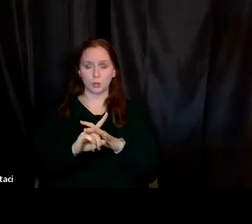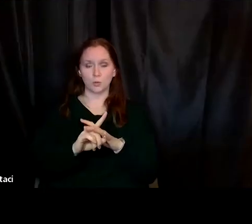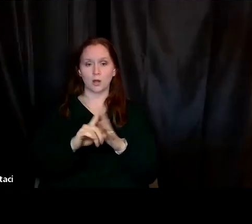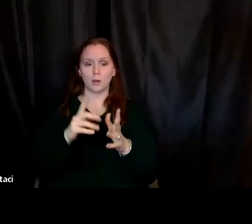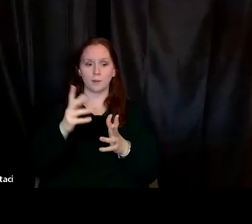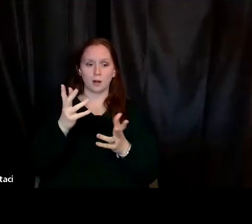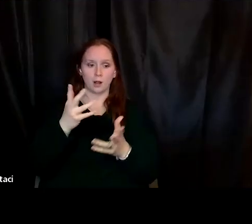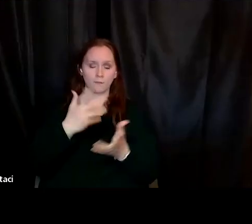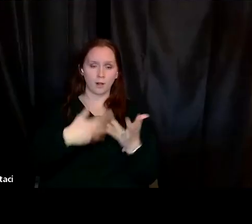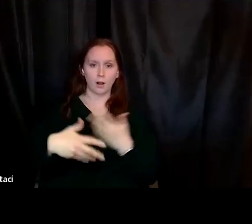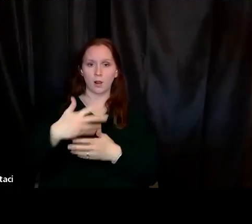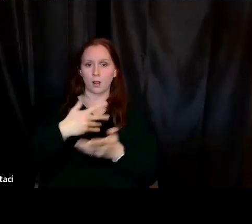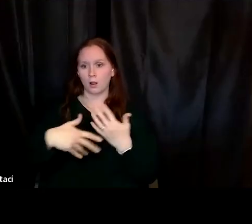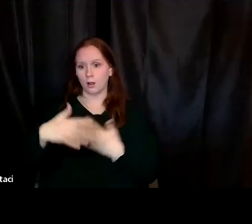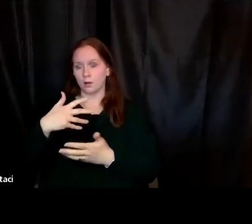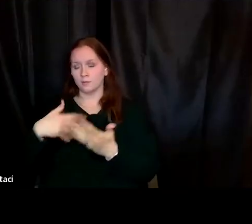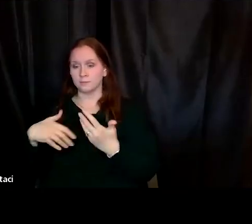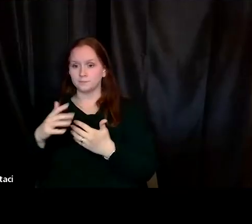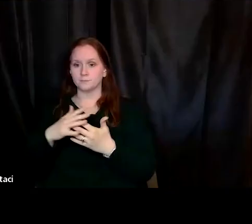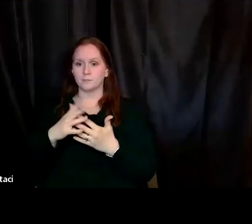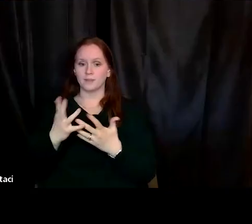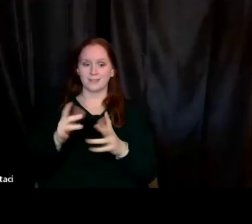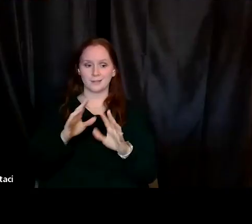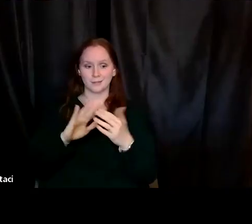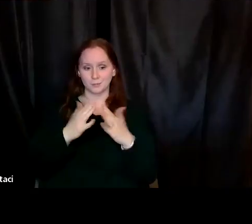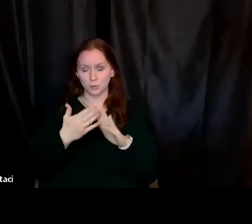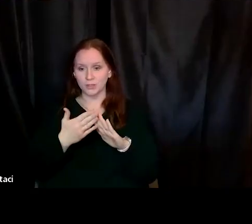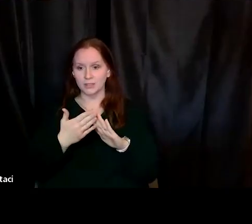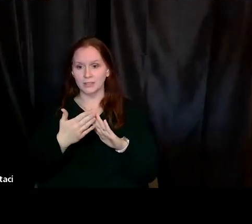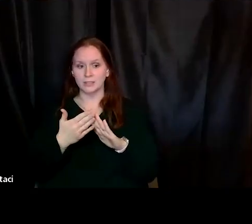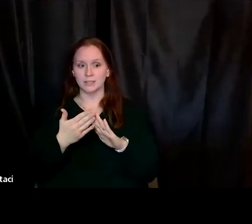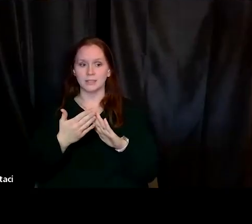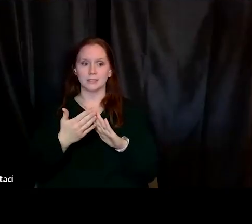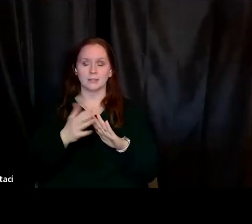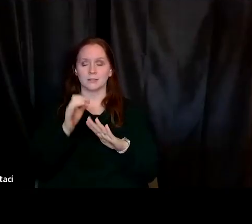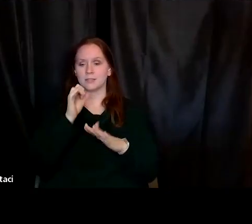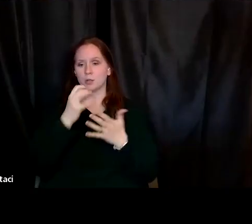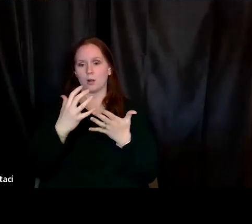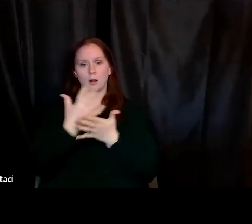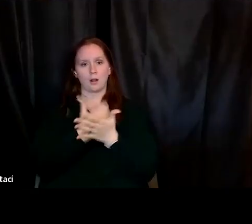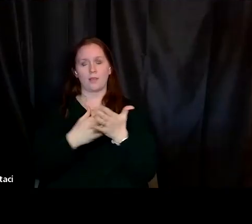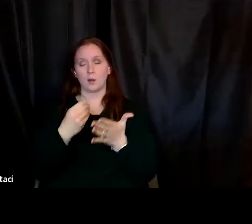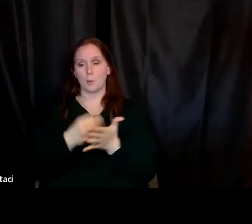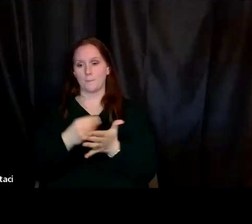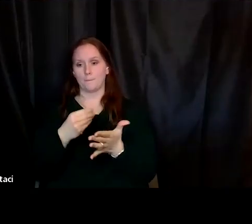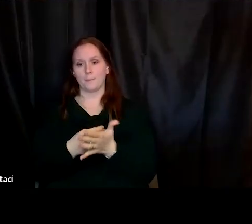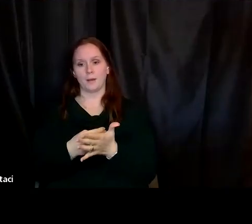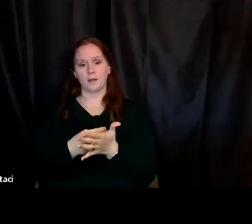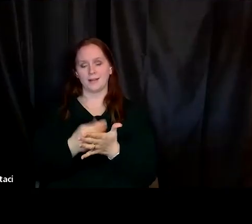Y esa es mi recomendación para todos, desarrollar esas relaciones